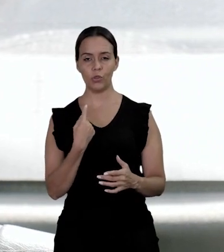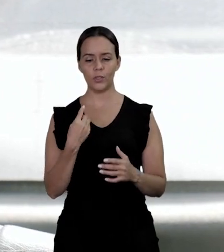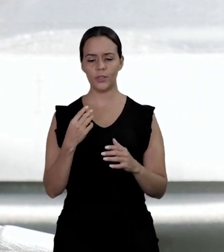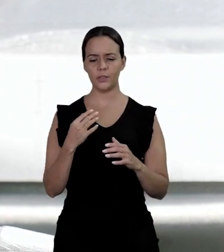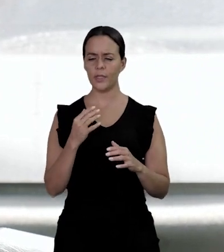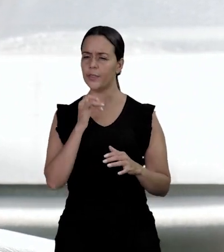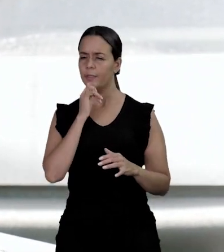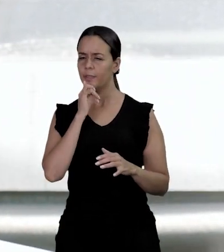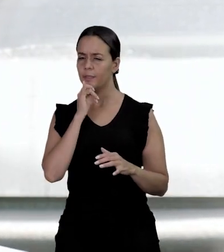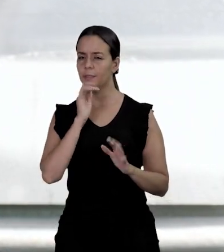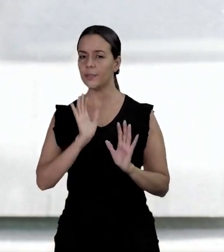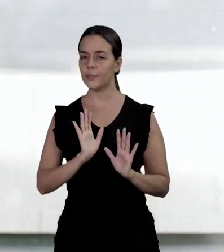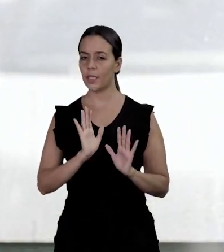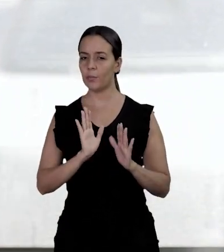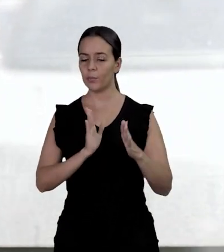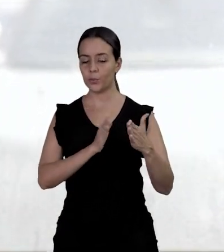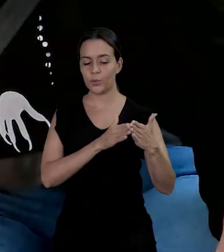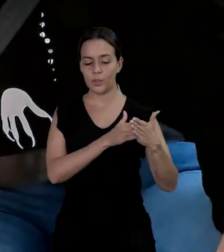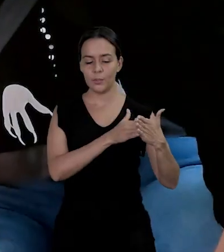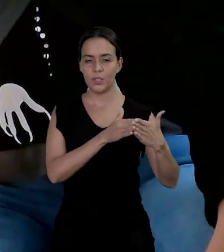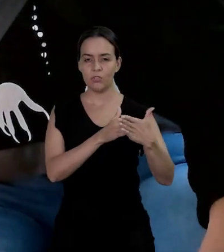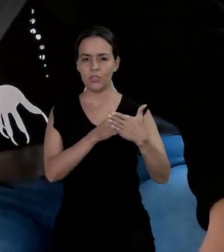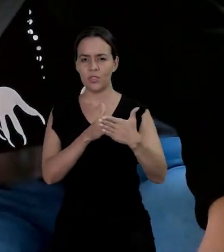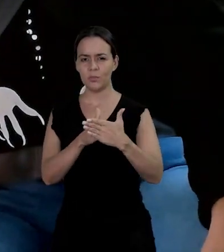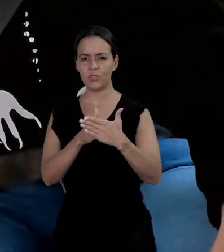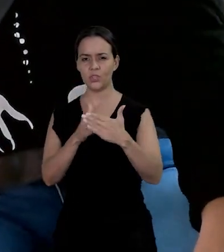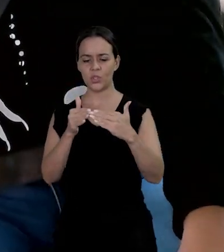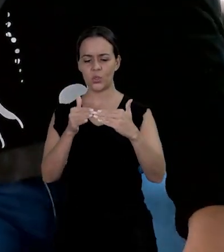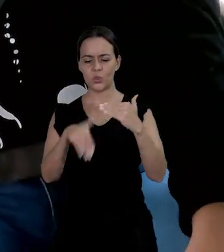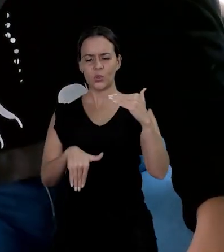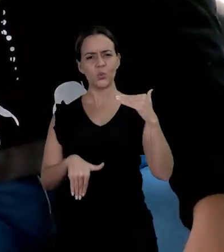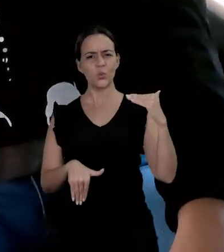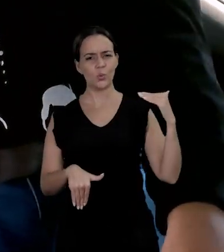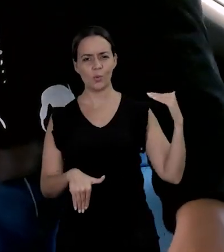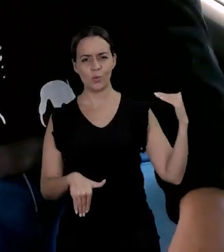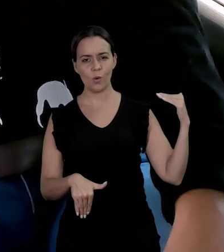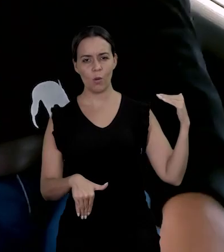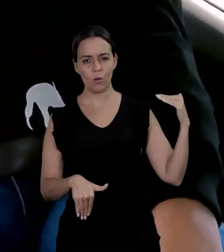é recusar um pouco essas fronteiras, que são, também, historicamente construídas,